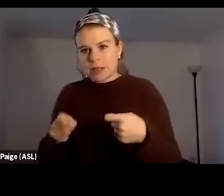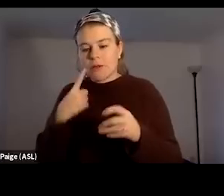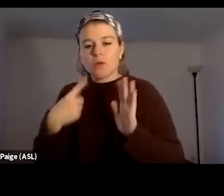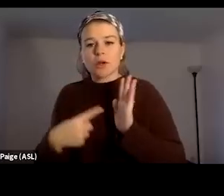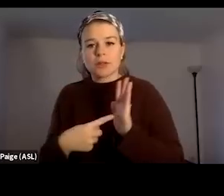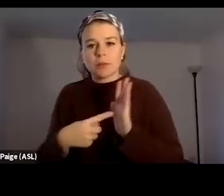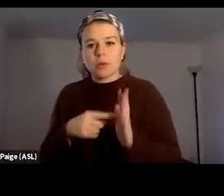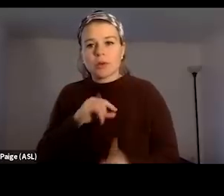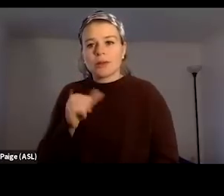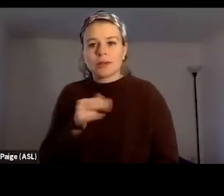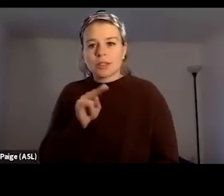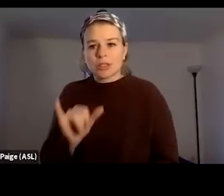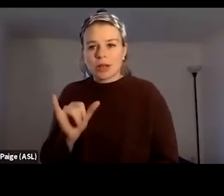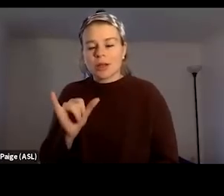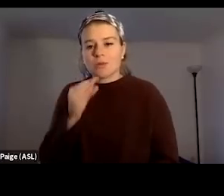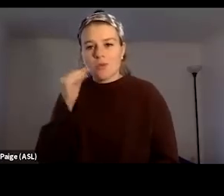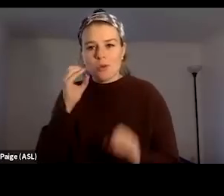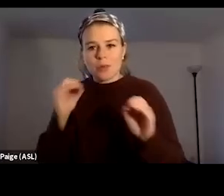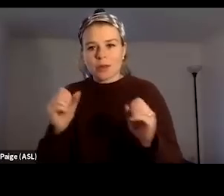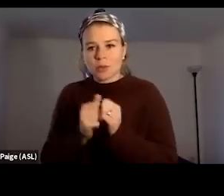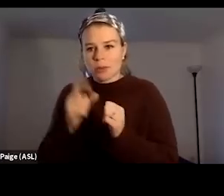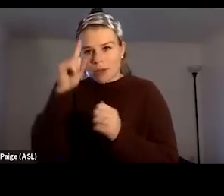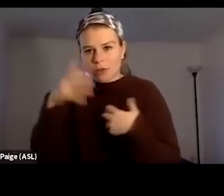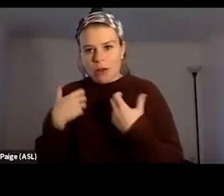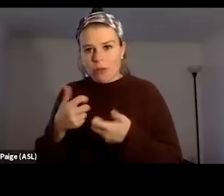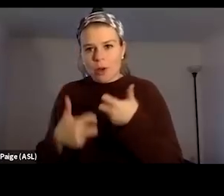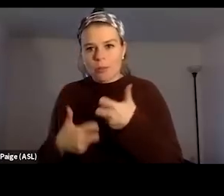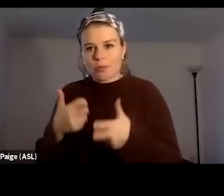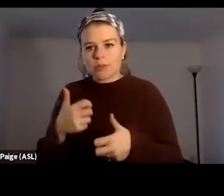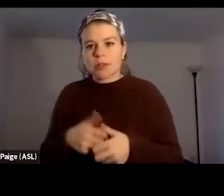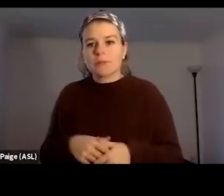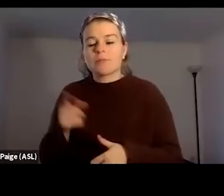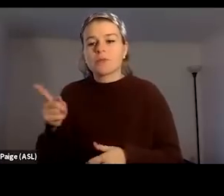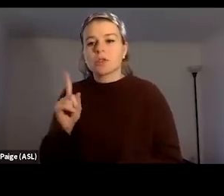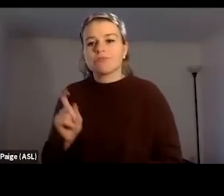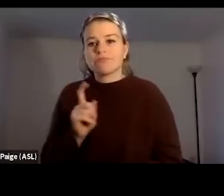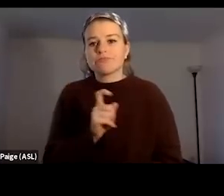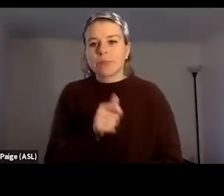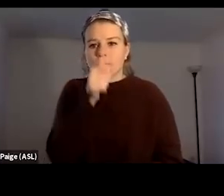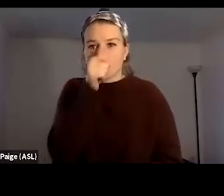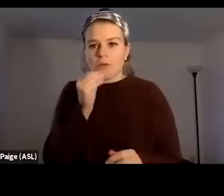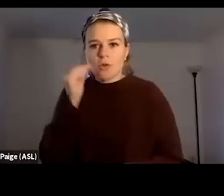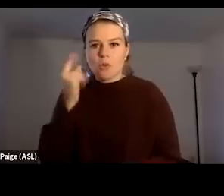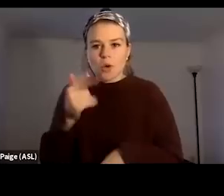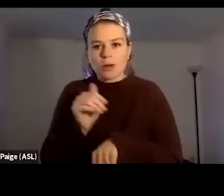Jenny estaba sin hogar y con problemas de salud mental. Una noche pasó por una residencia privada y vio un bote de basura